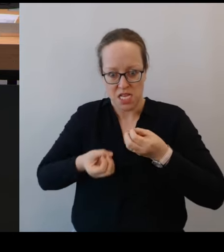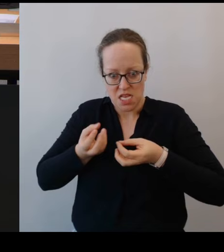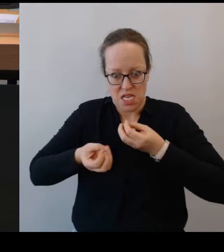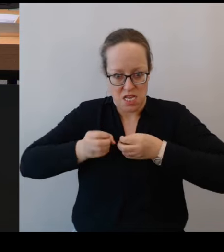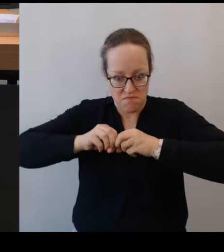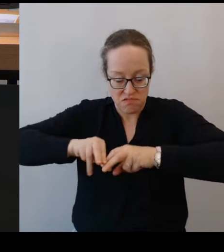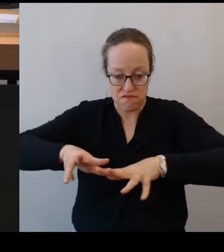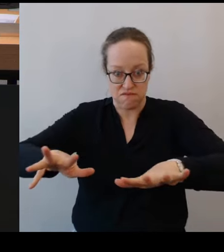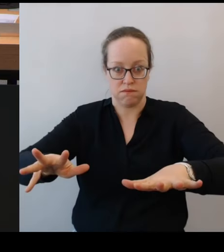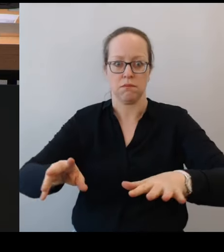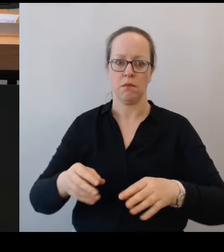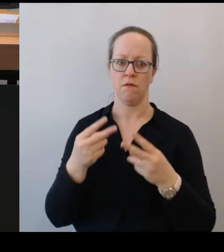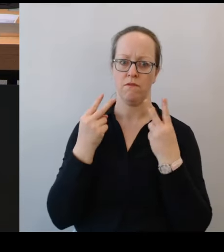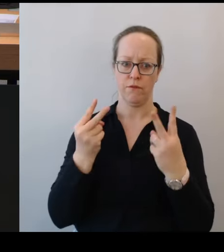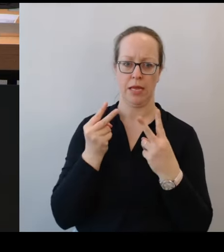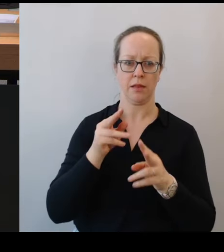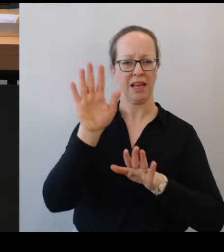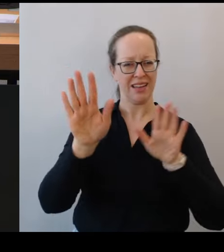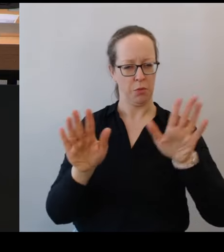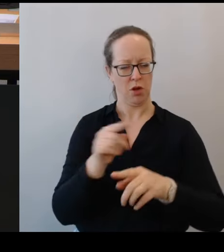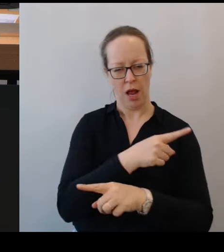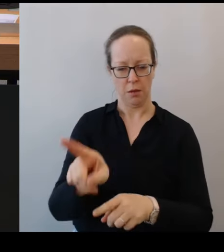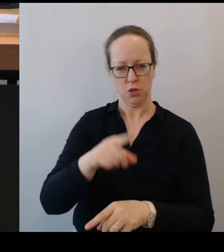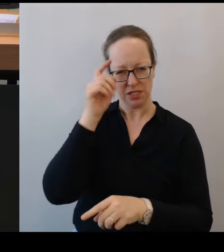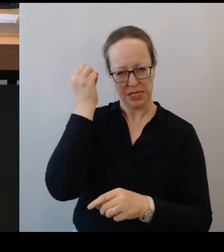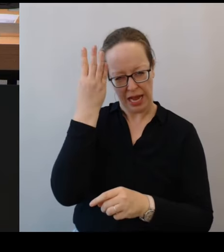Angriff auf uns, den wir nicht zulassen dürfen. (Beifall)